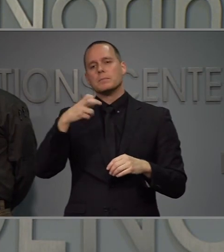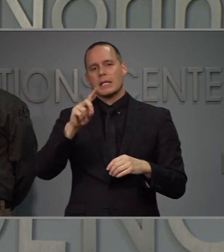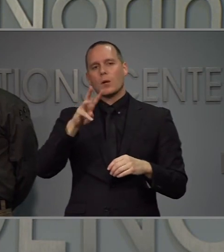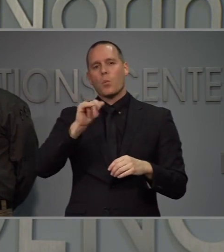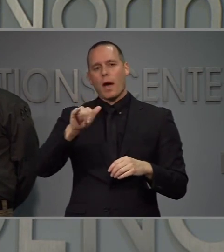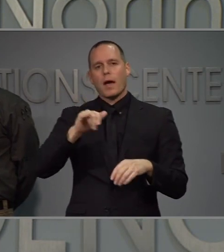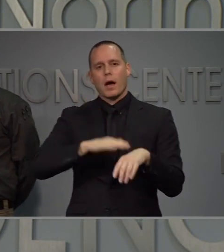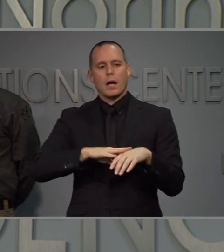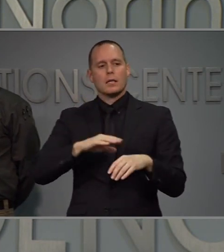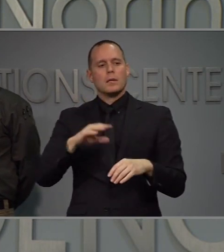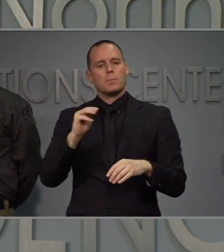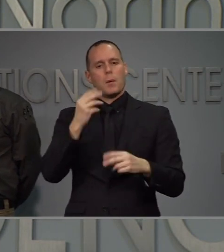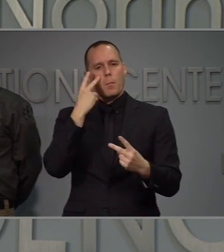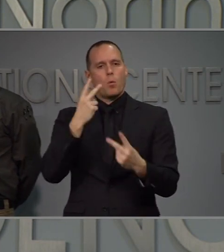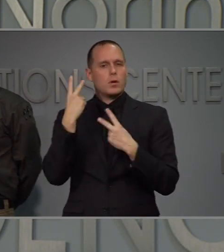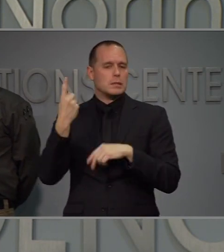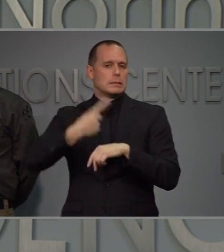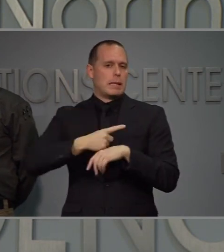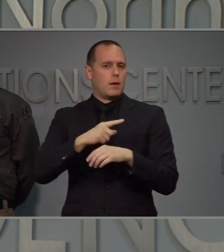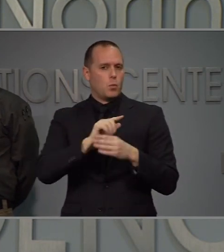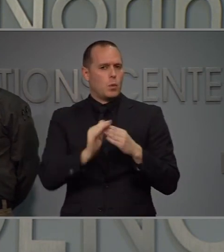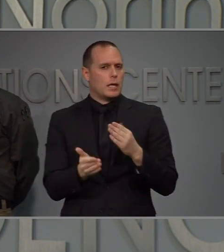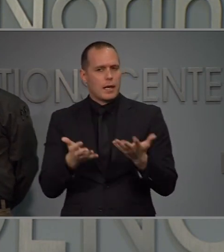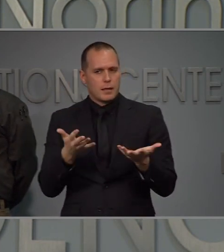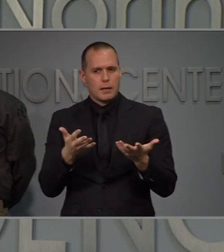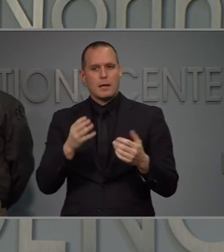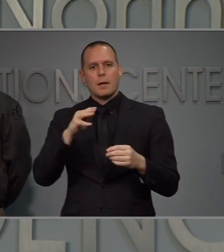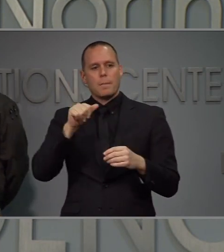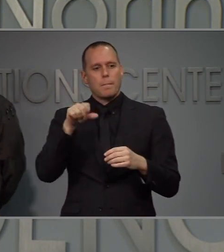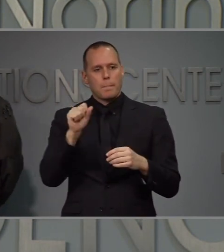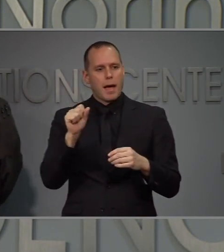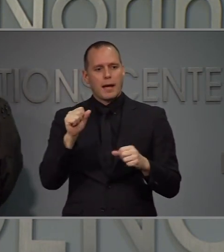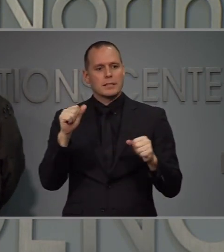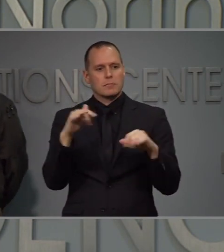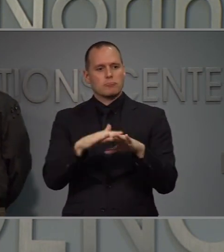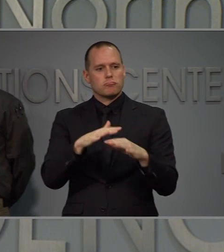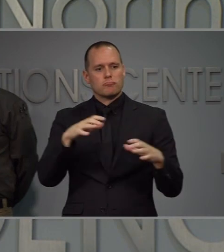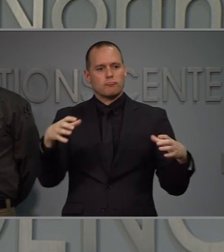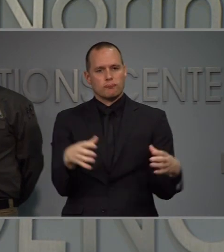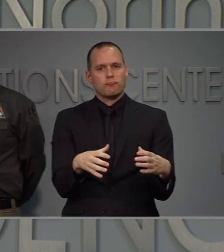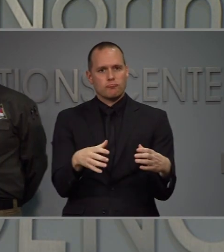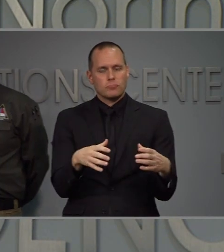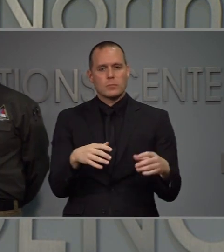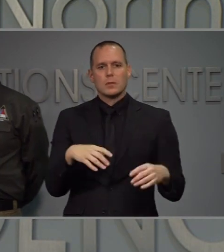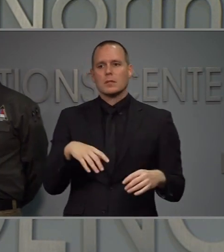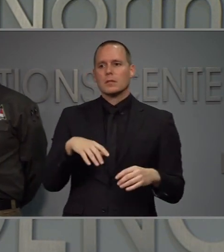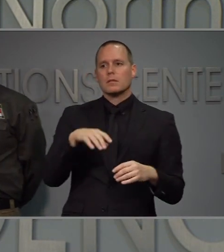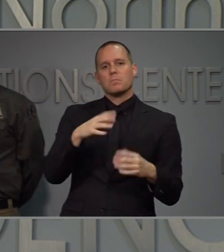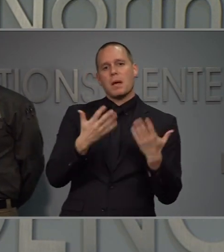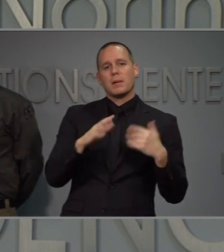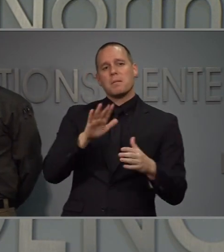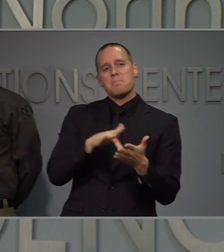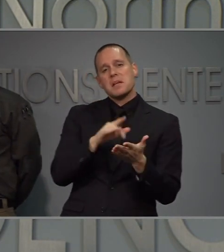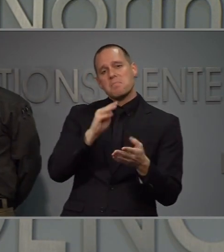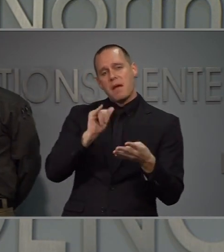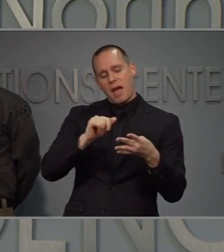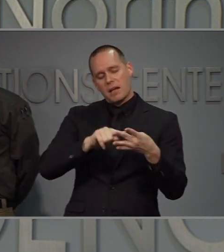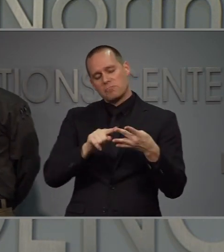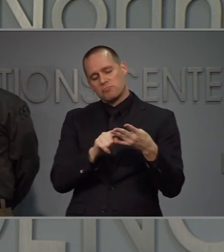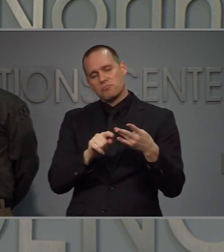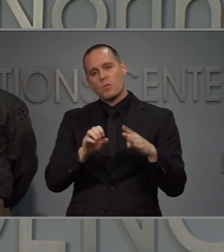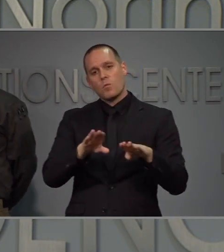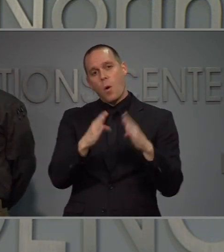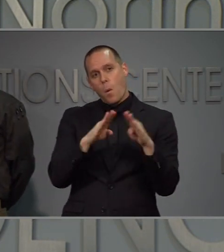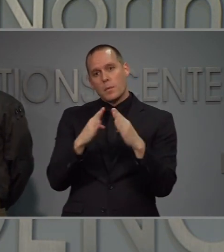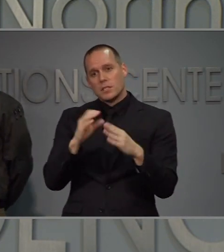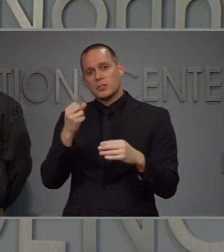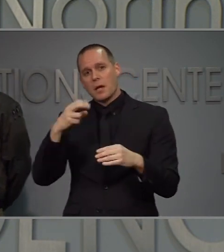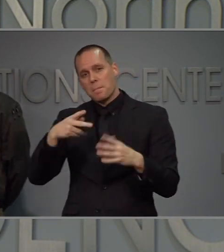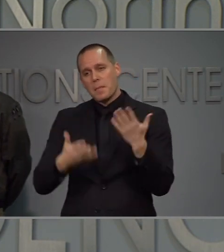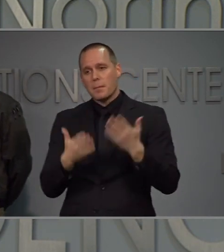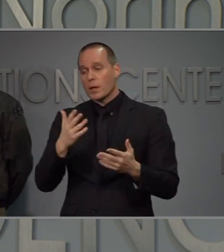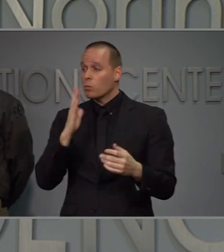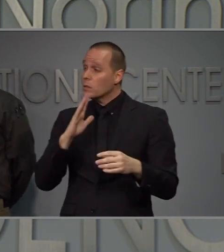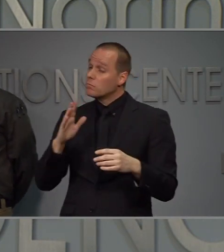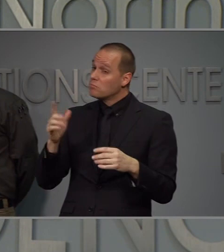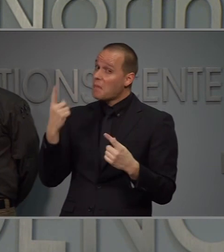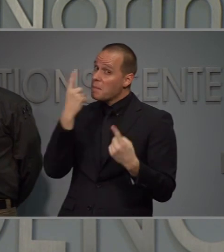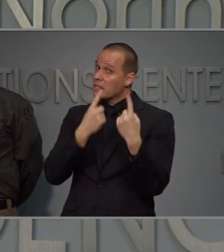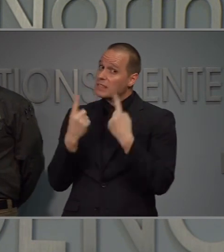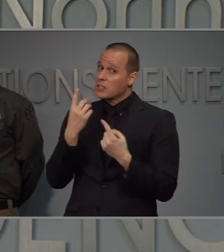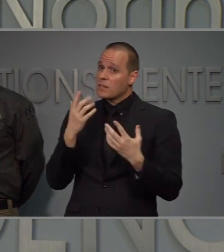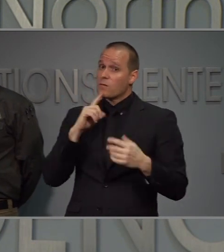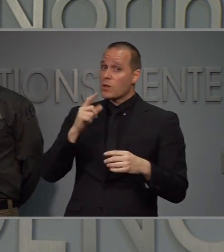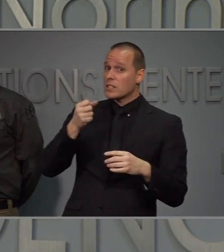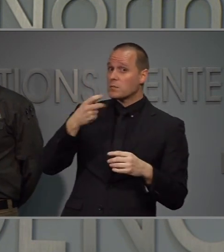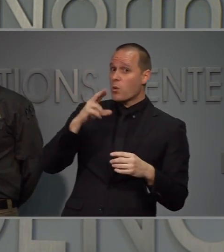ejecutiva.